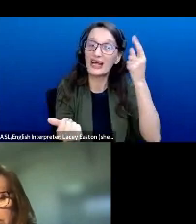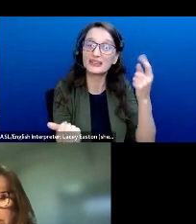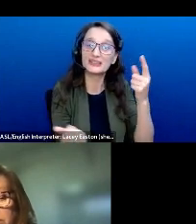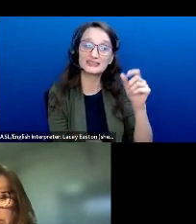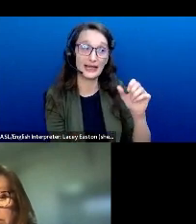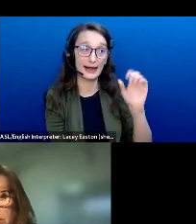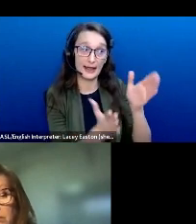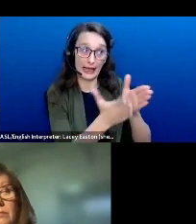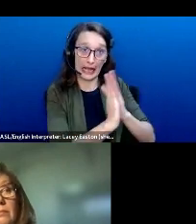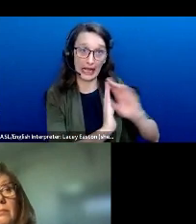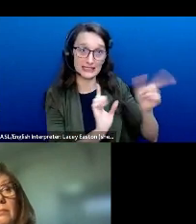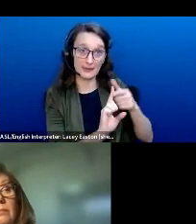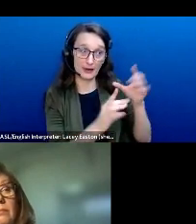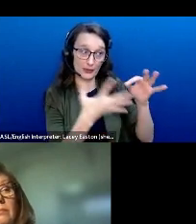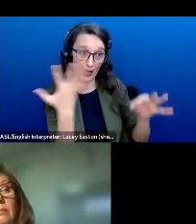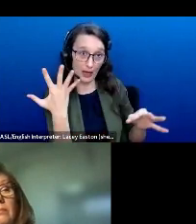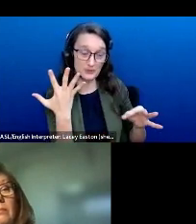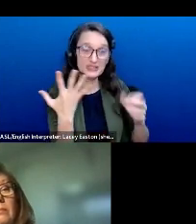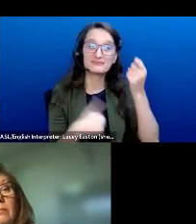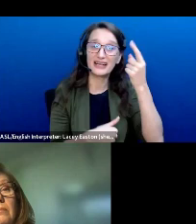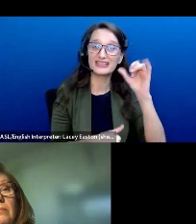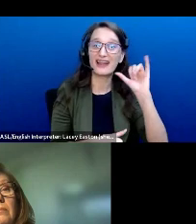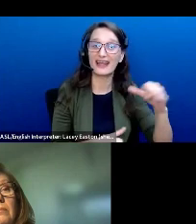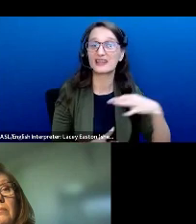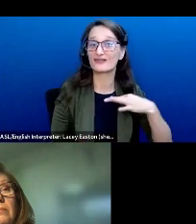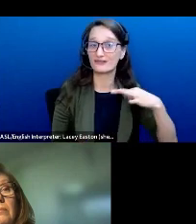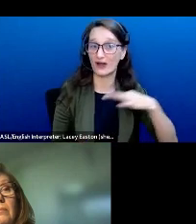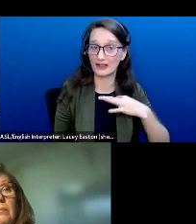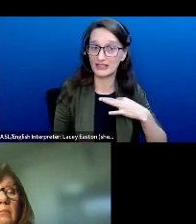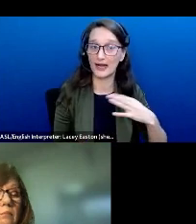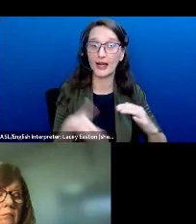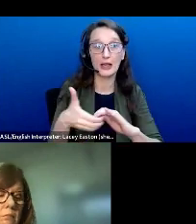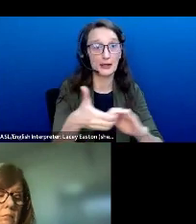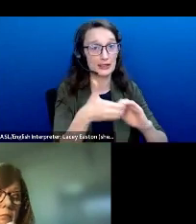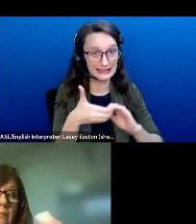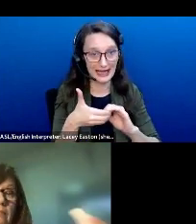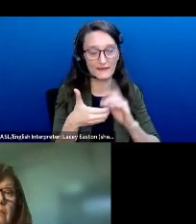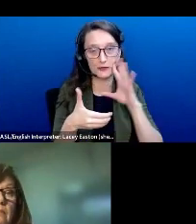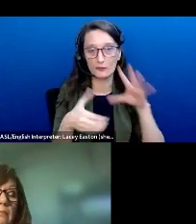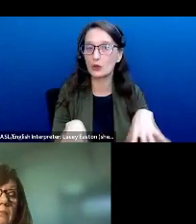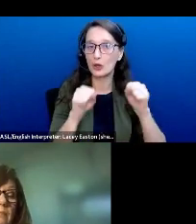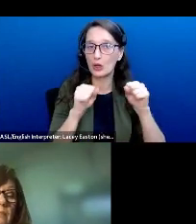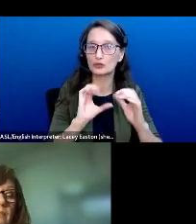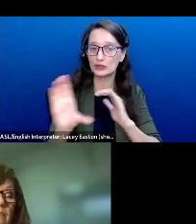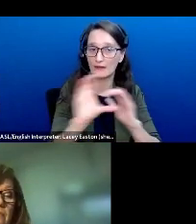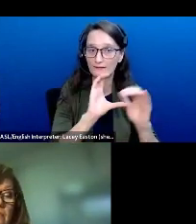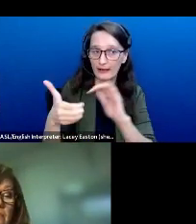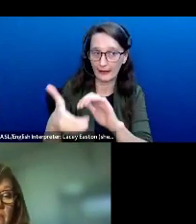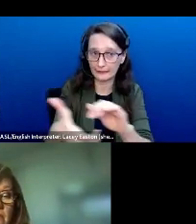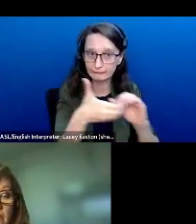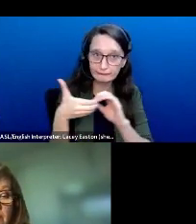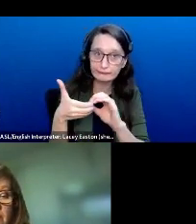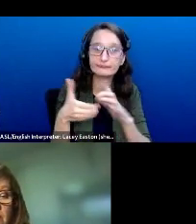que significa que hay conversaciones colaborativas y A menudo es muy eficaz